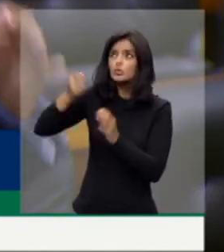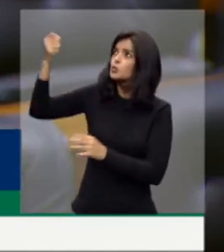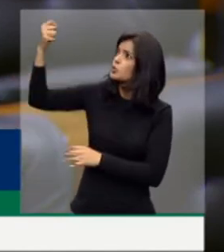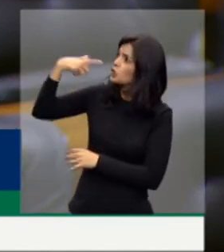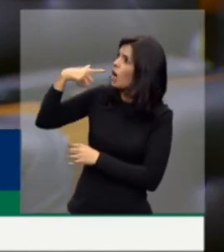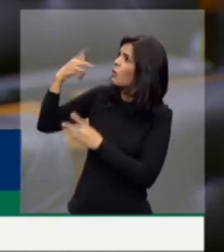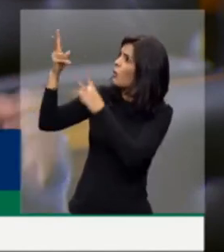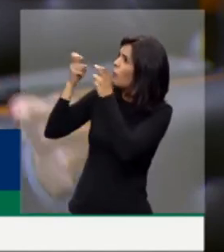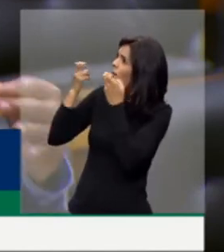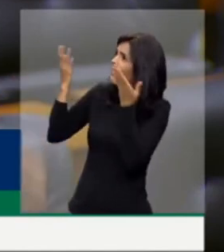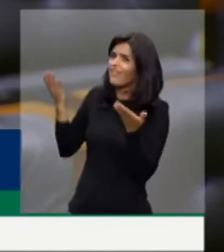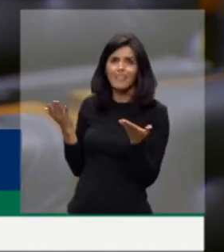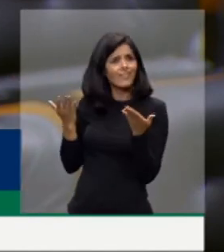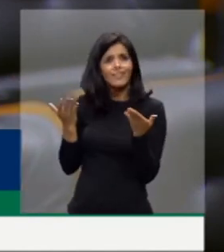ENTENDEMOS QUE É UM RETROCESSO ESSE NEGÓCIO DE